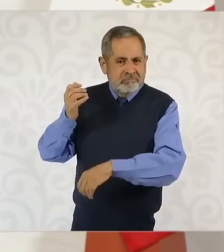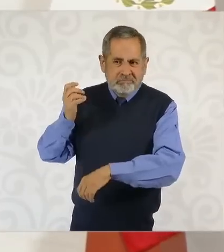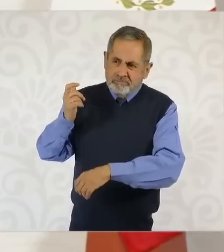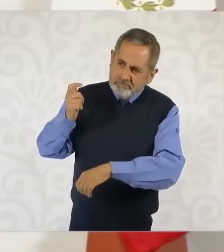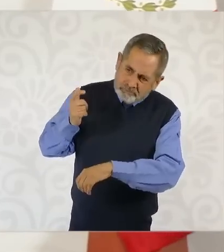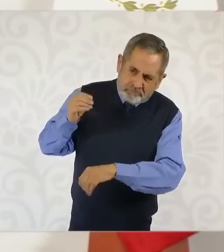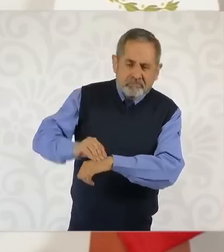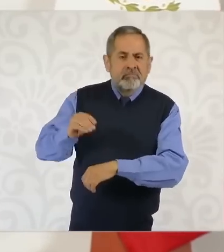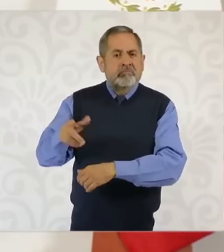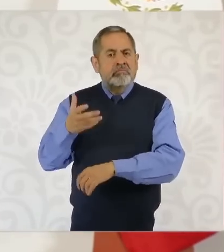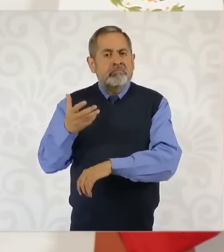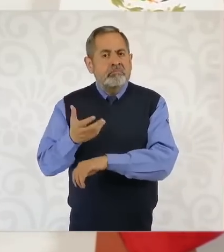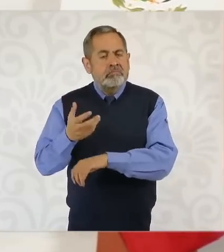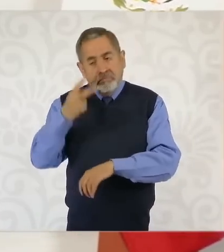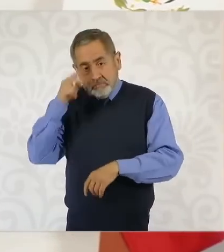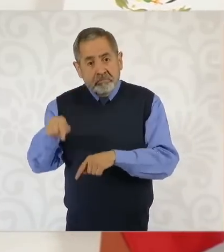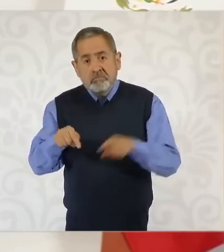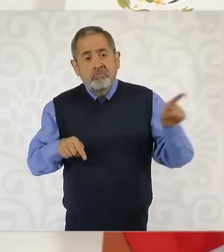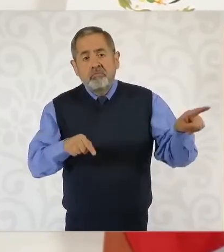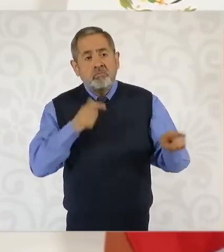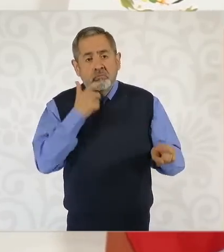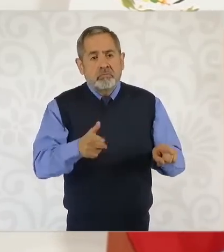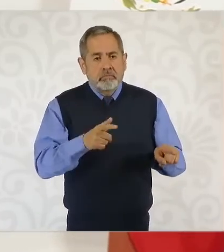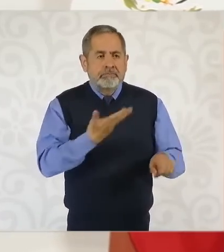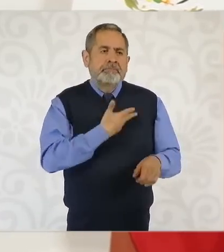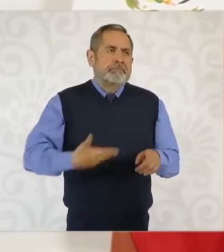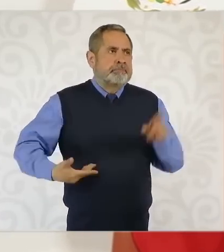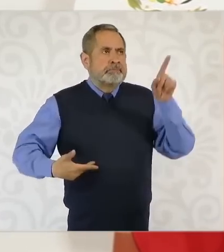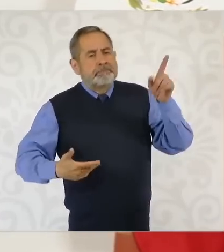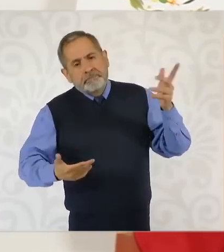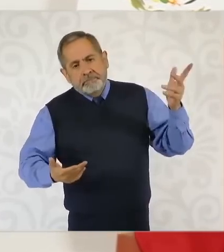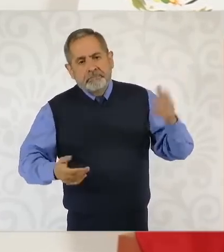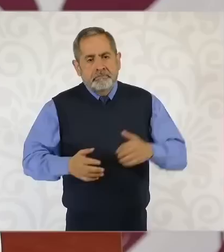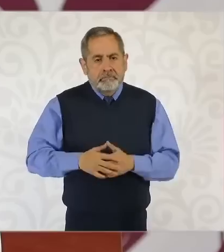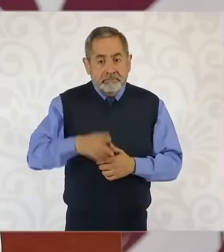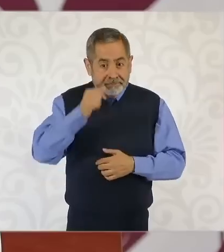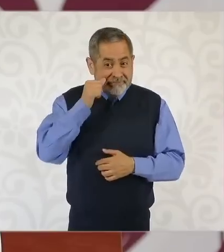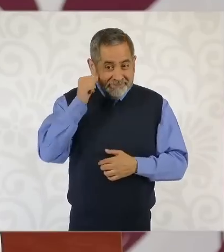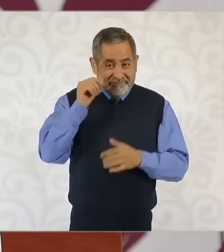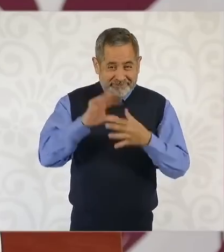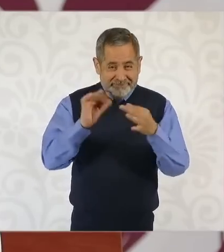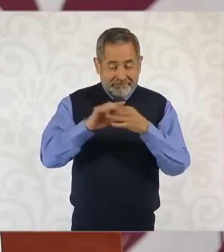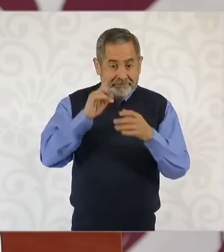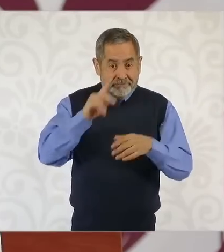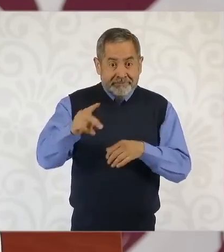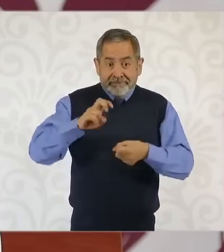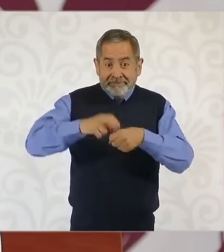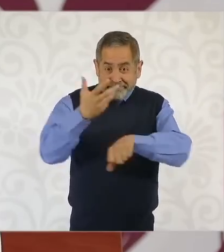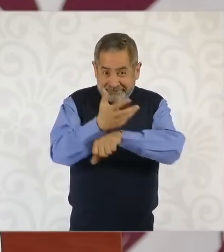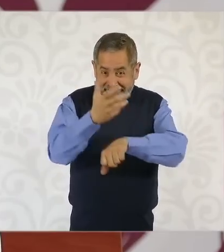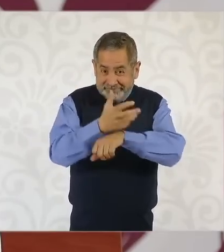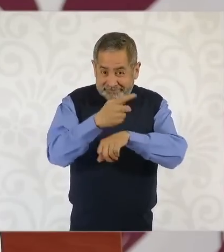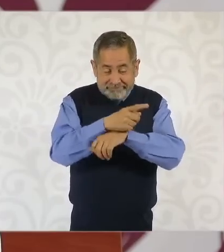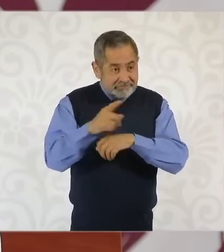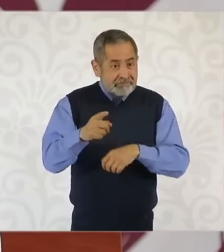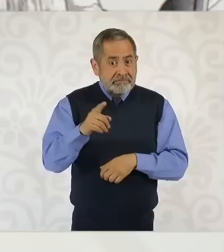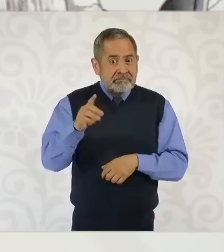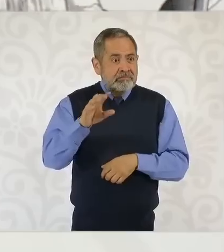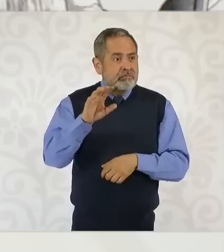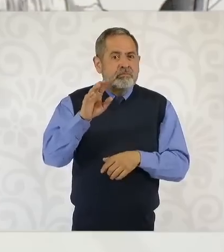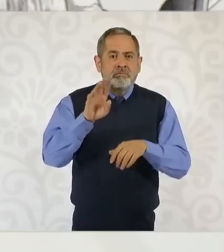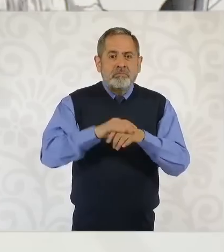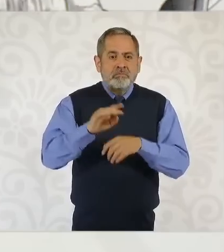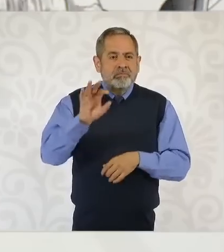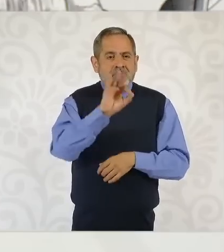hoy fíjense luego luego se notó en la bolsa de los Estados Unidos el impacto del anuncio